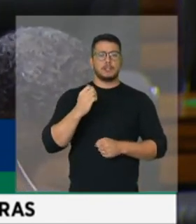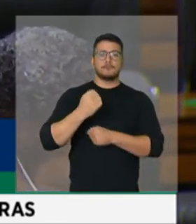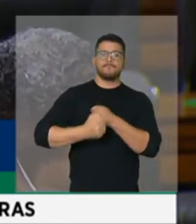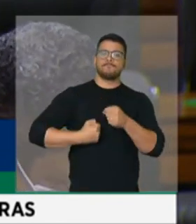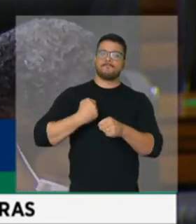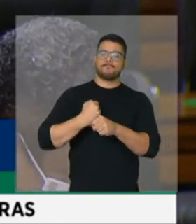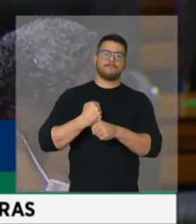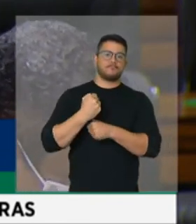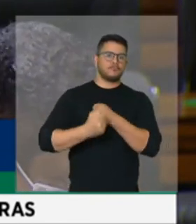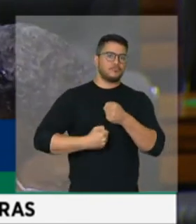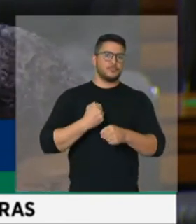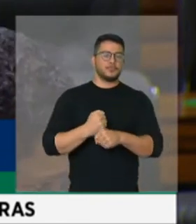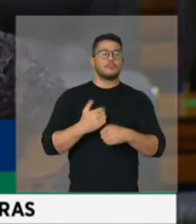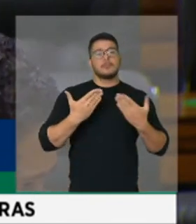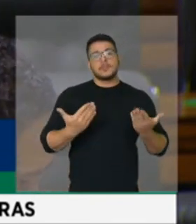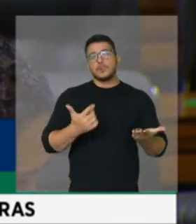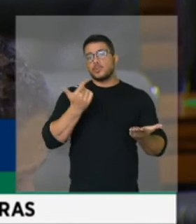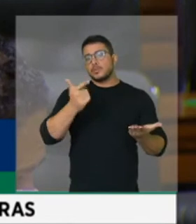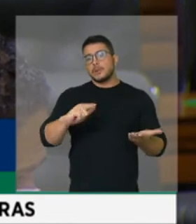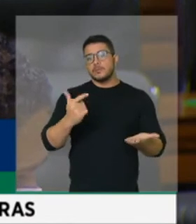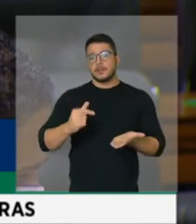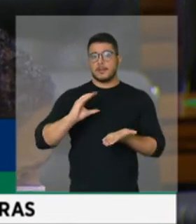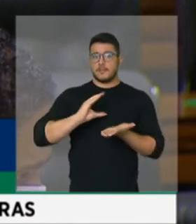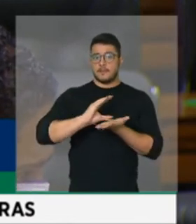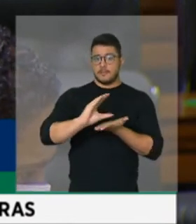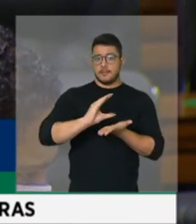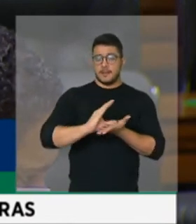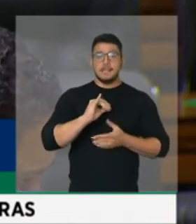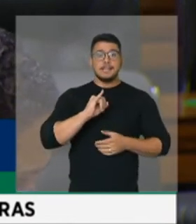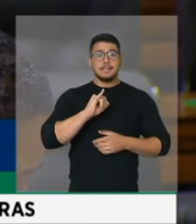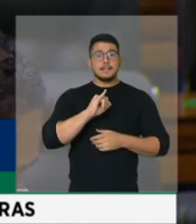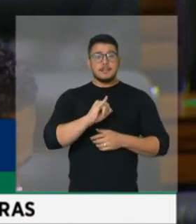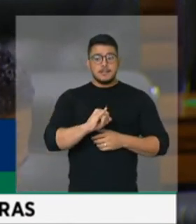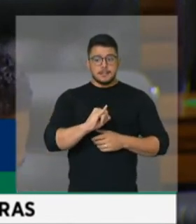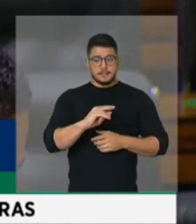ELÉTRICOS CÂMBIO PARA PAGAR AS INSTALAÇÕES A SEREM